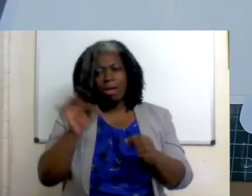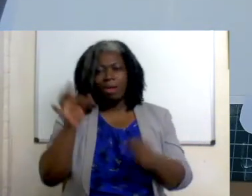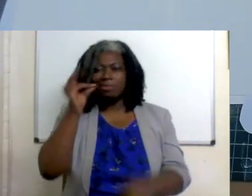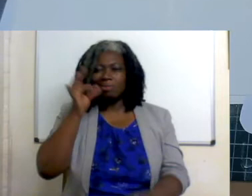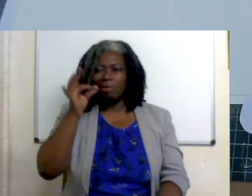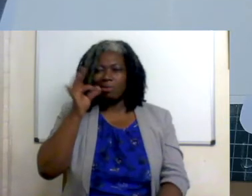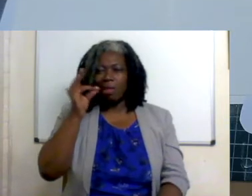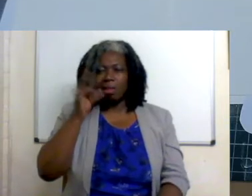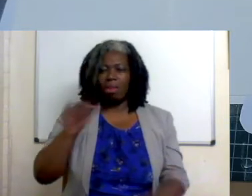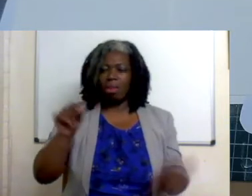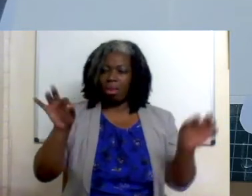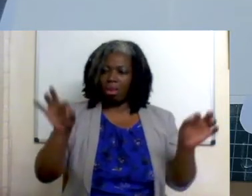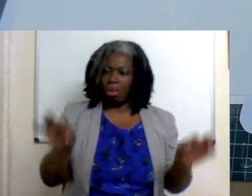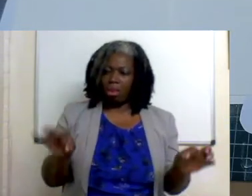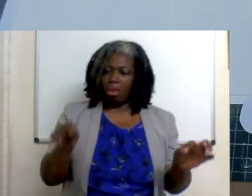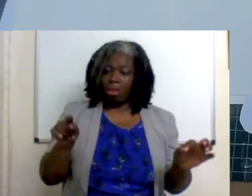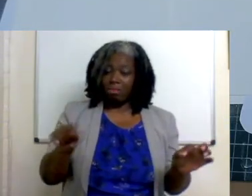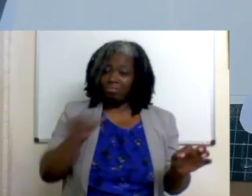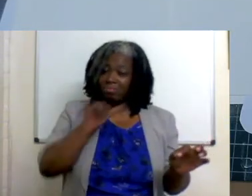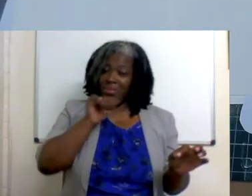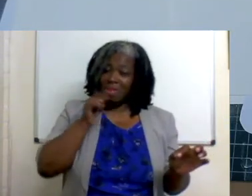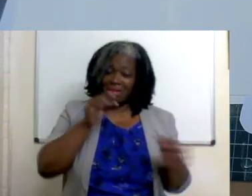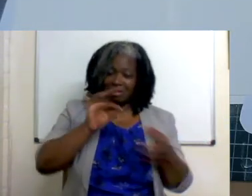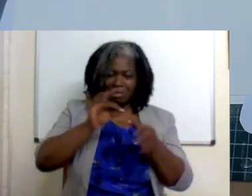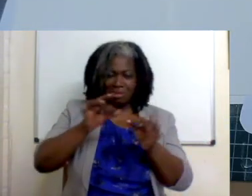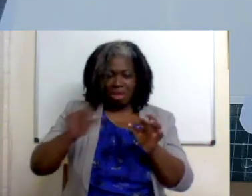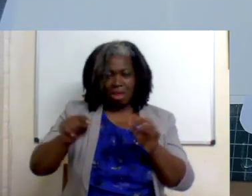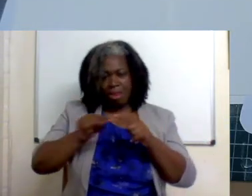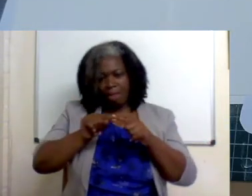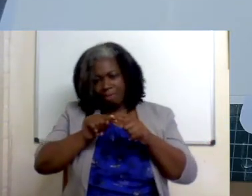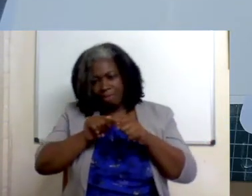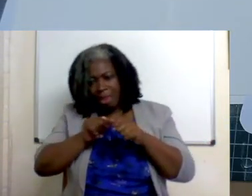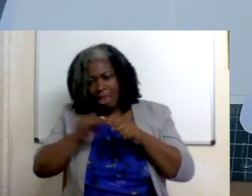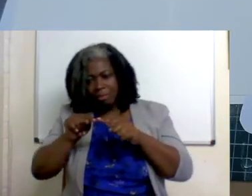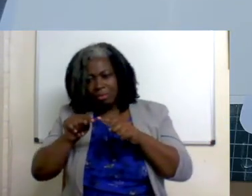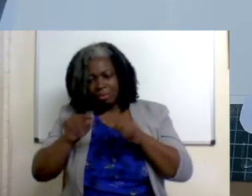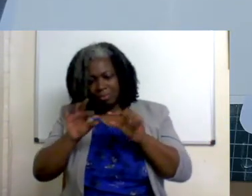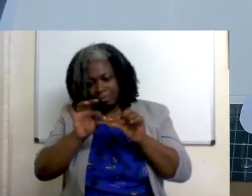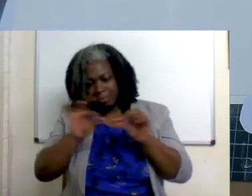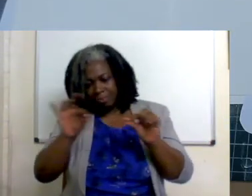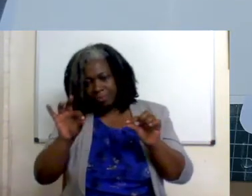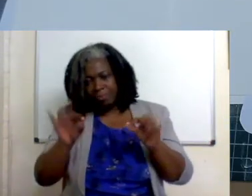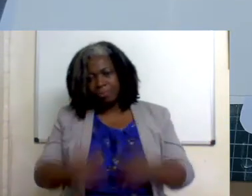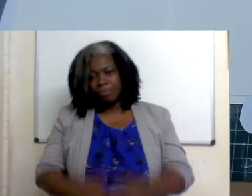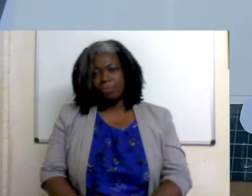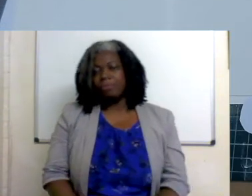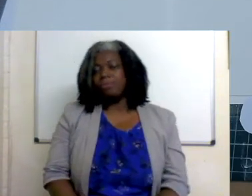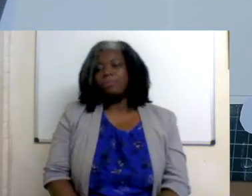hodit, tyto jsou dobre udelane, maji peknou plochou, sirokou cast,